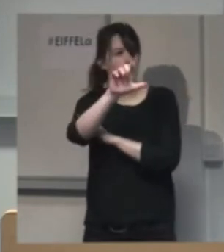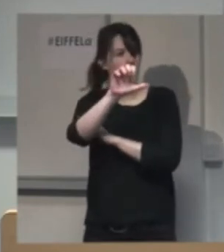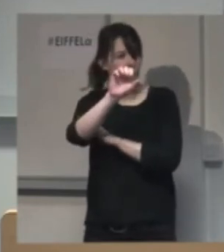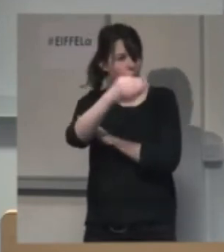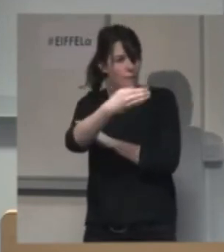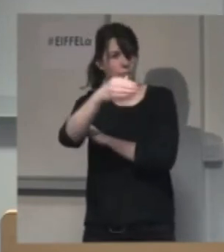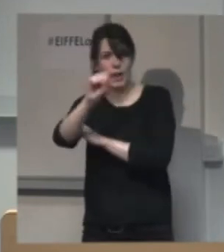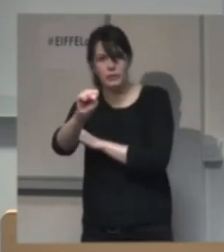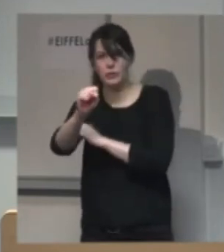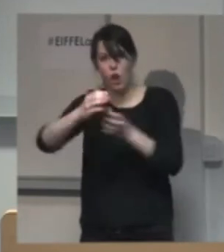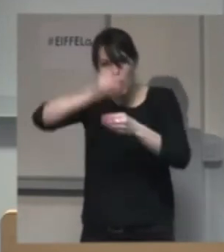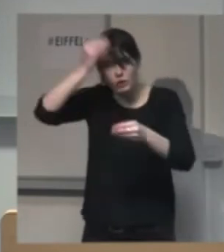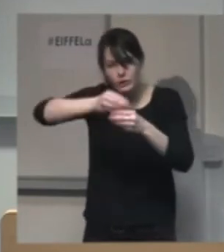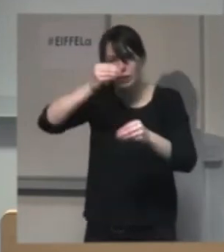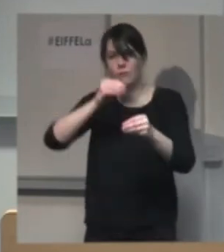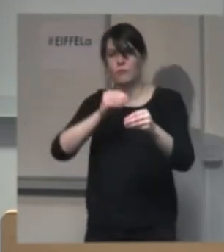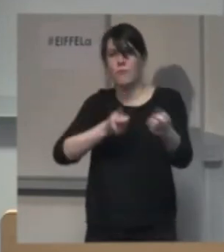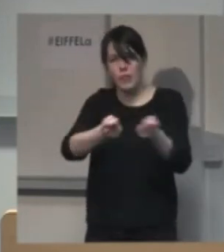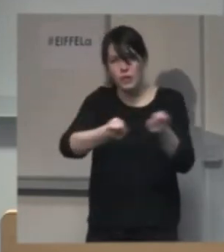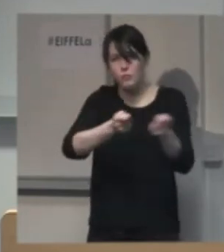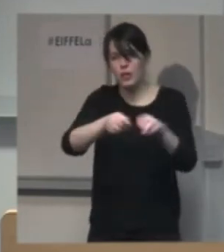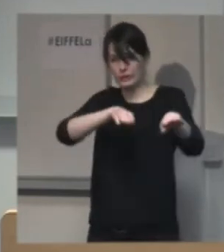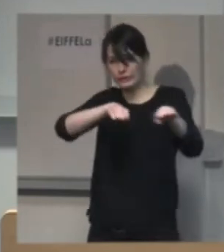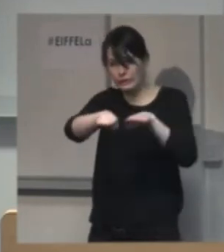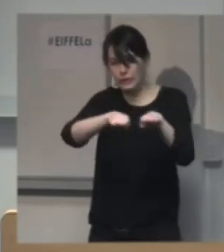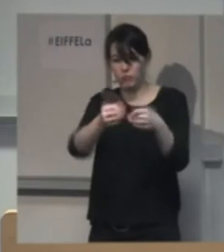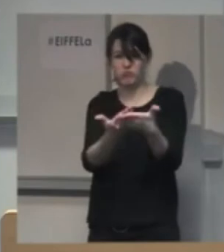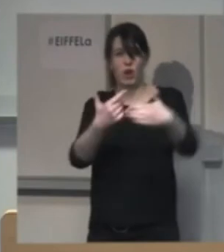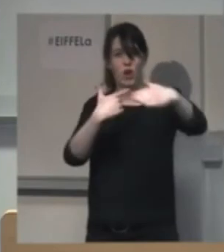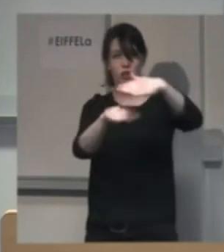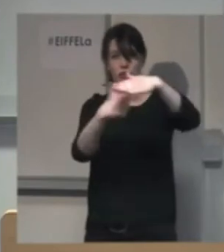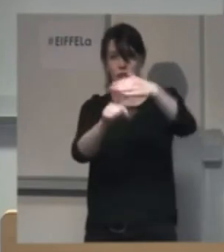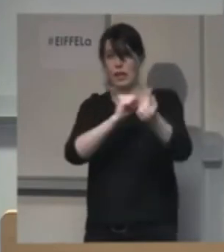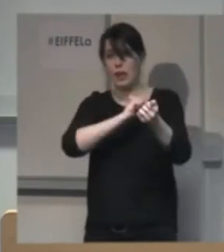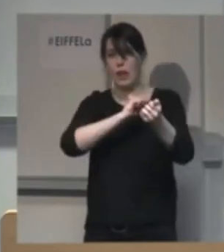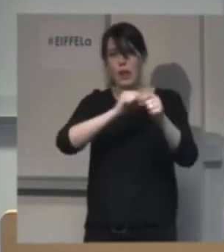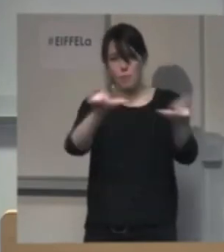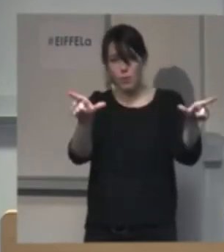Et donc, c'est un logiciel libre et open source qui s'appelle Open edX,